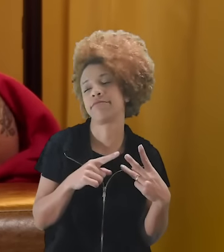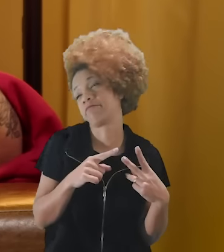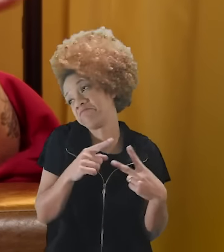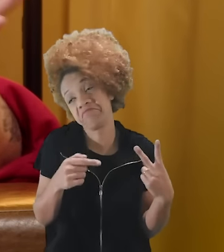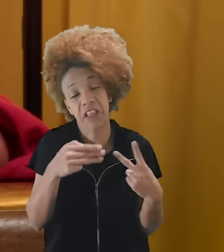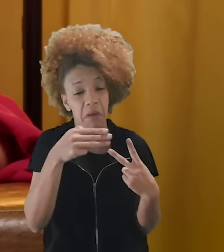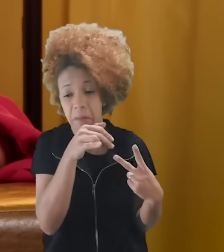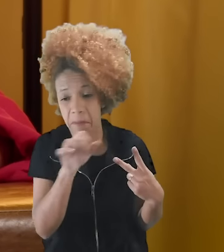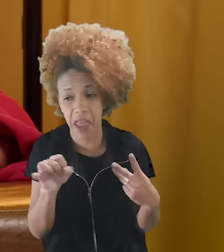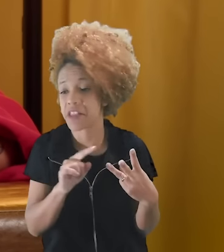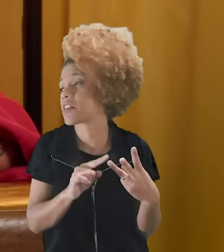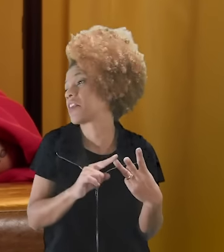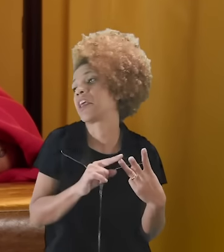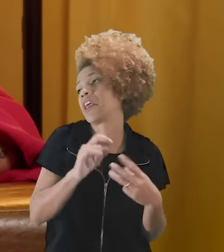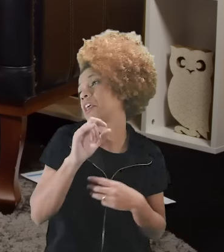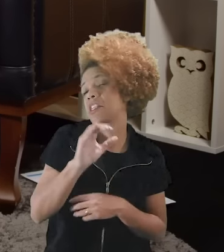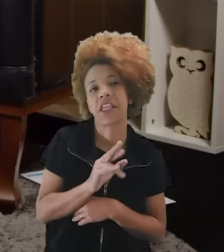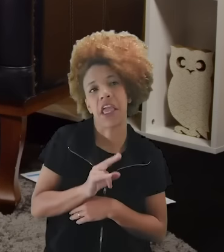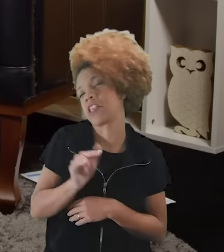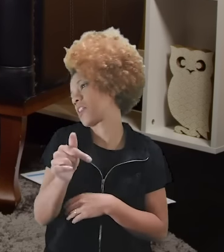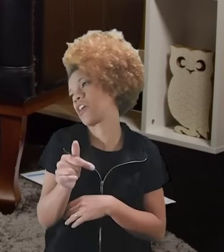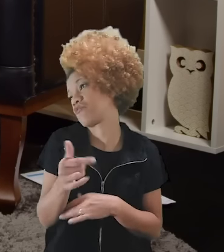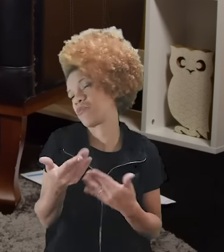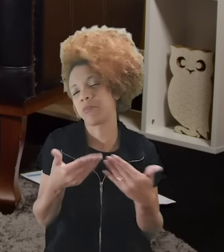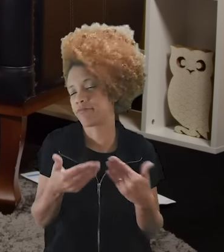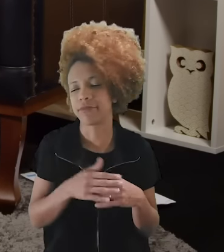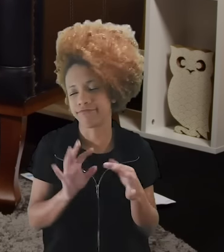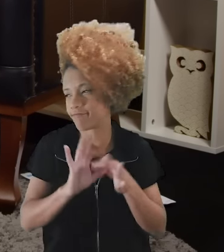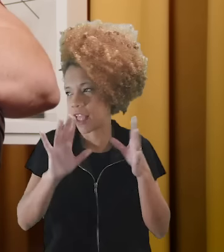Neymar quem vocês acharem preferível Aí que legal isso do esportes e o e tem alguma competição que